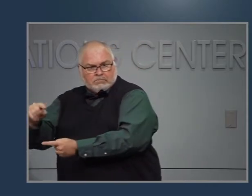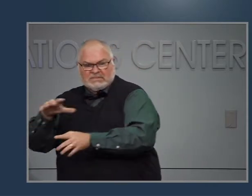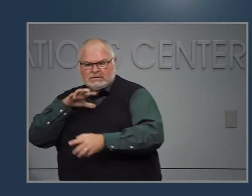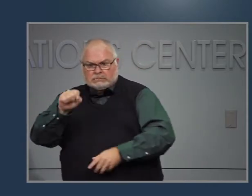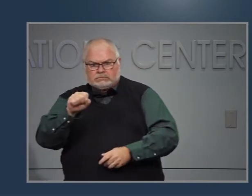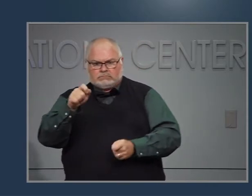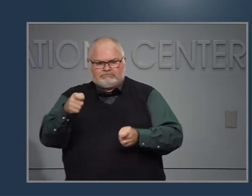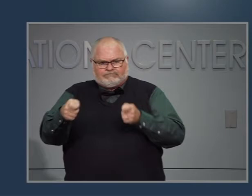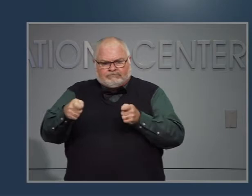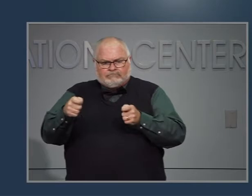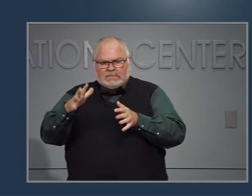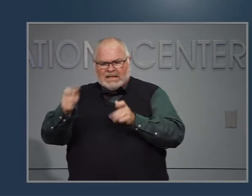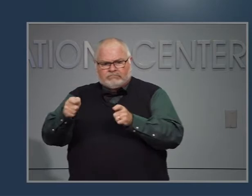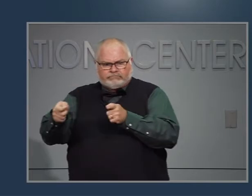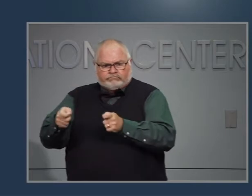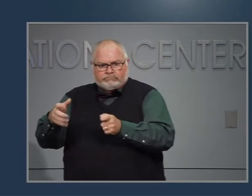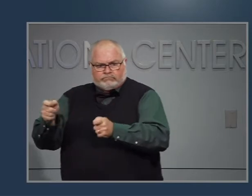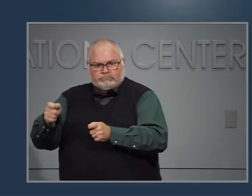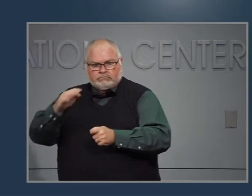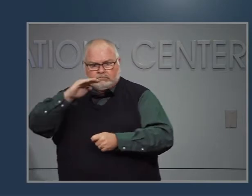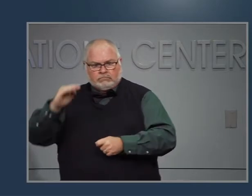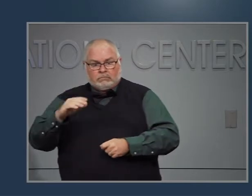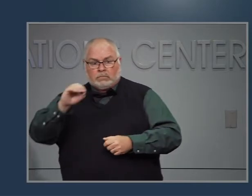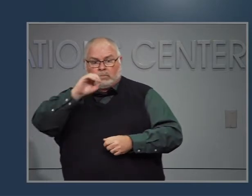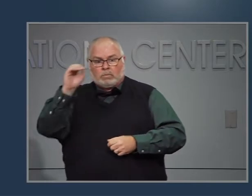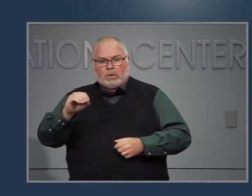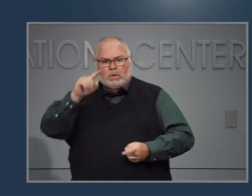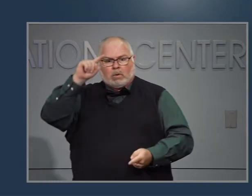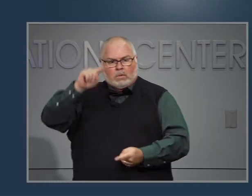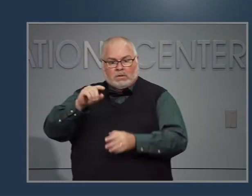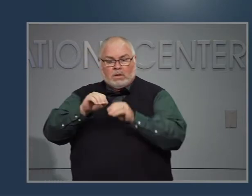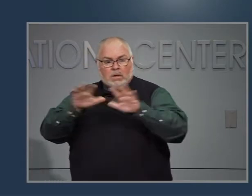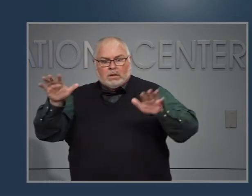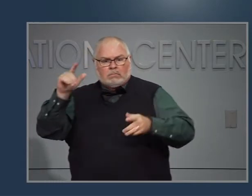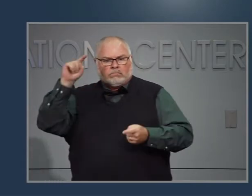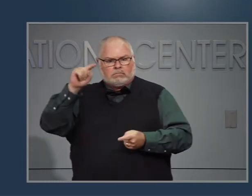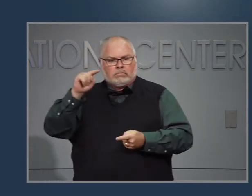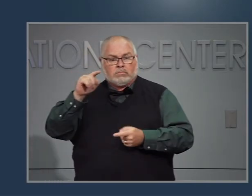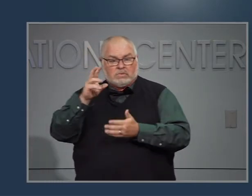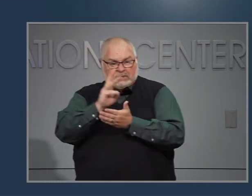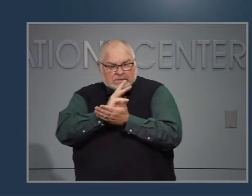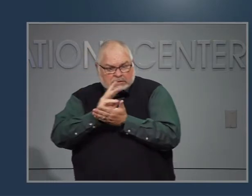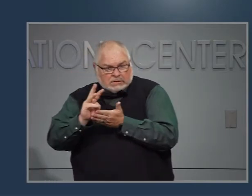Usted puede ver en esta línea amarilla el puesta de brotes que duran más de seis semanas